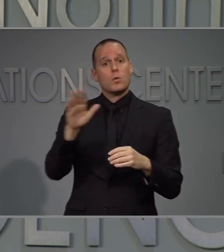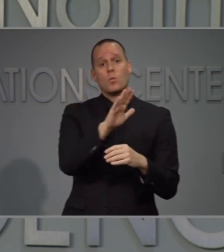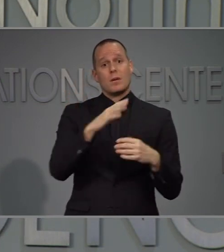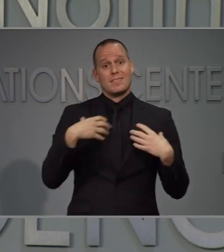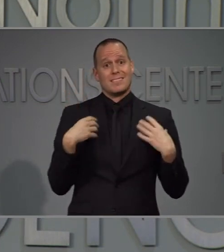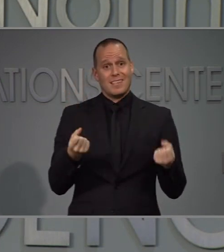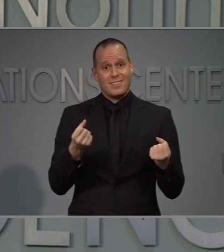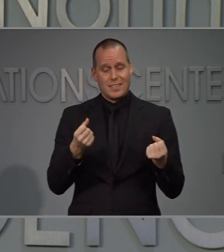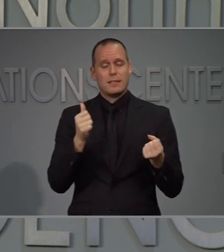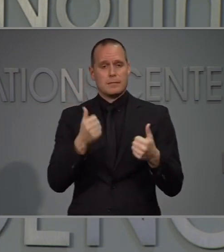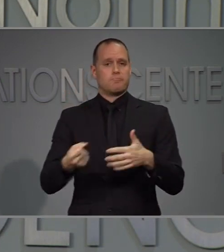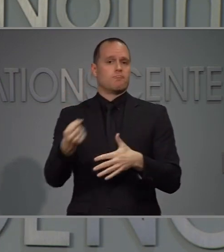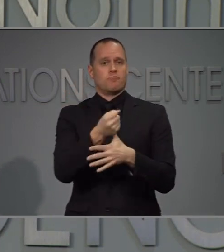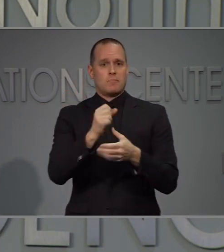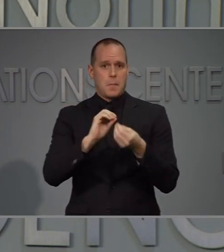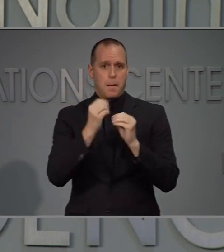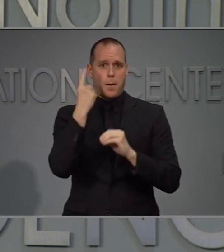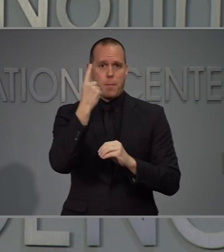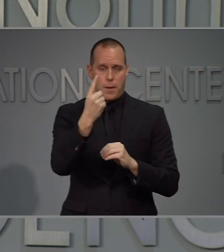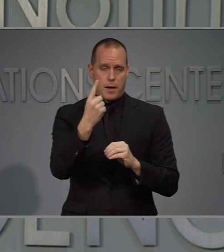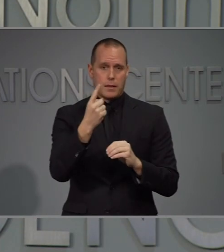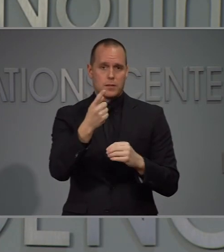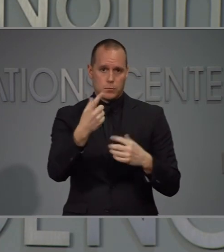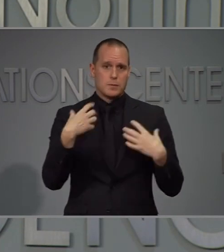bienestar de la población de Carolina del Norte es nuestra